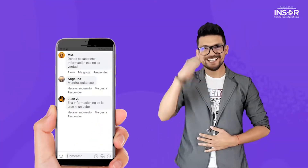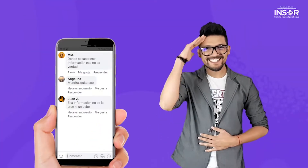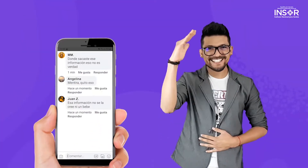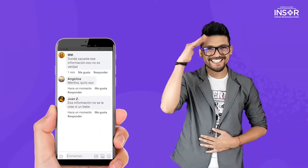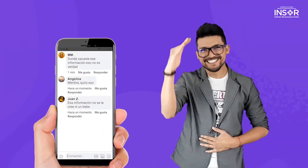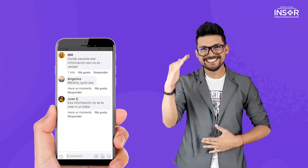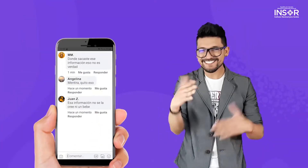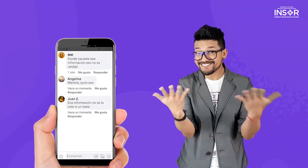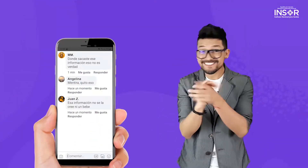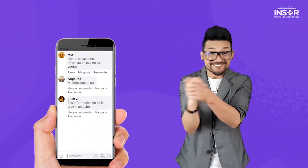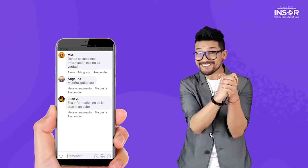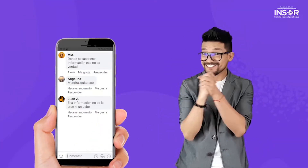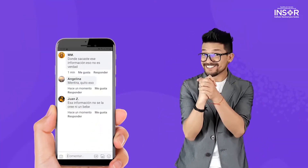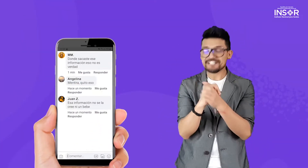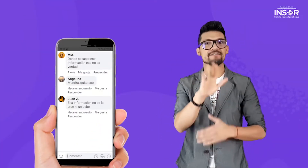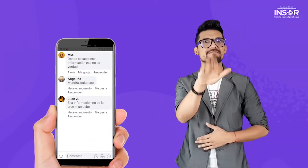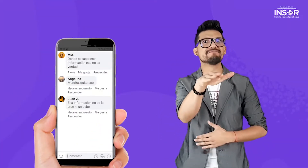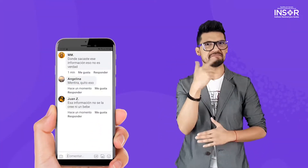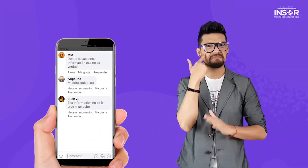¡Hola, amigos! Un saludo para todos.